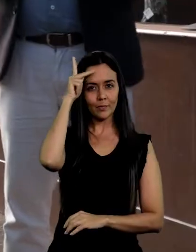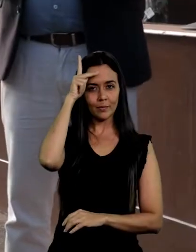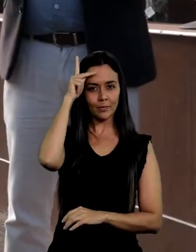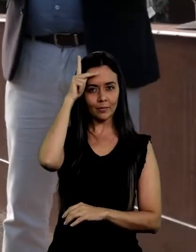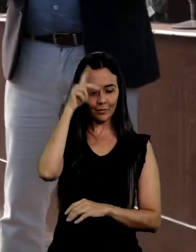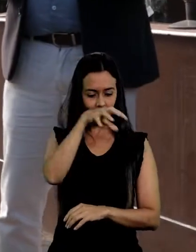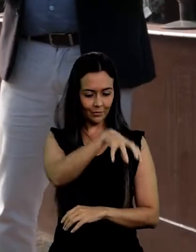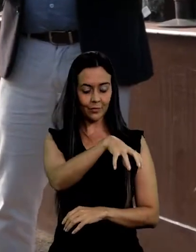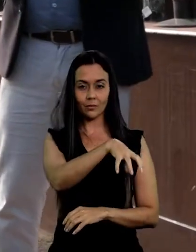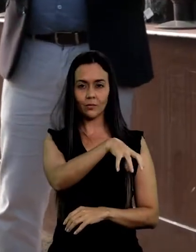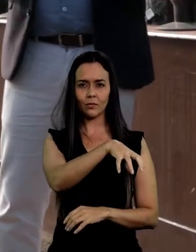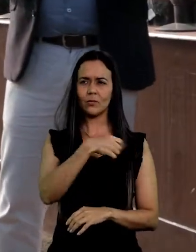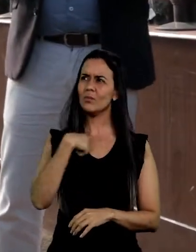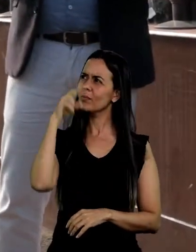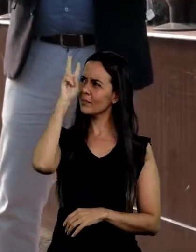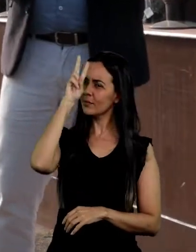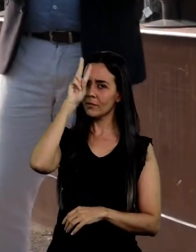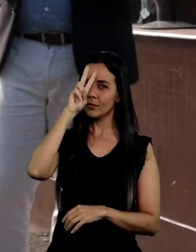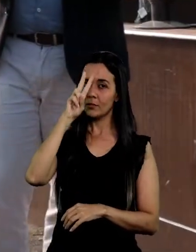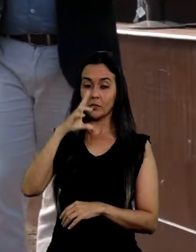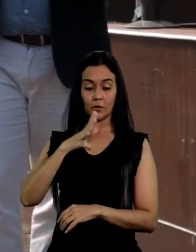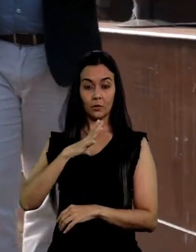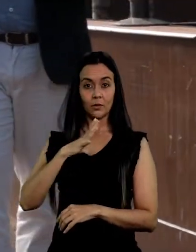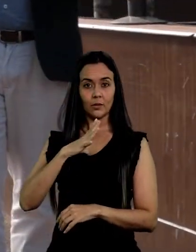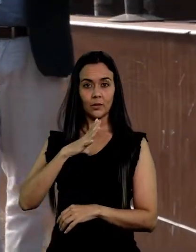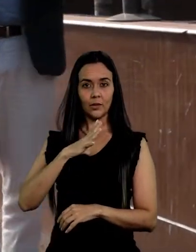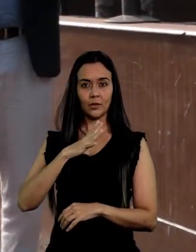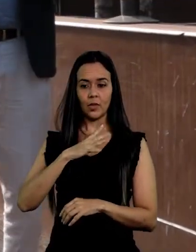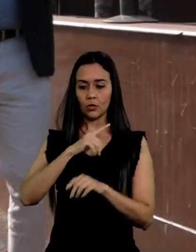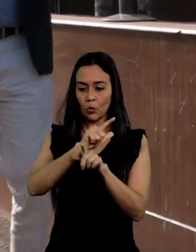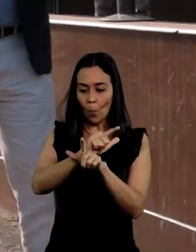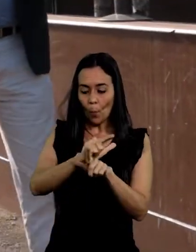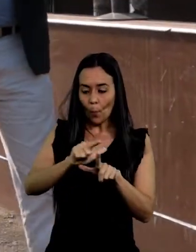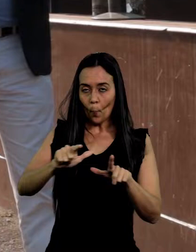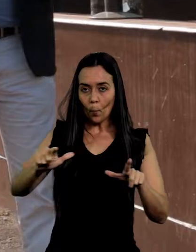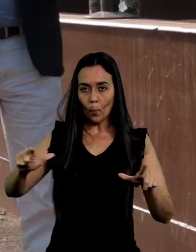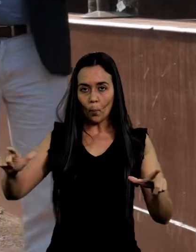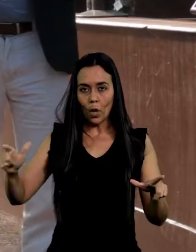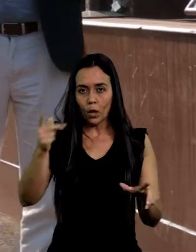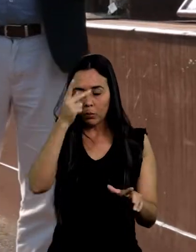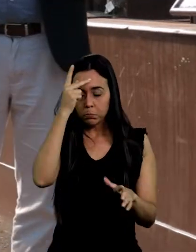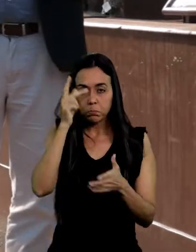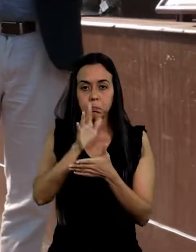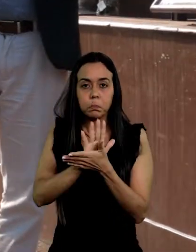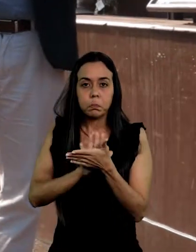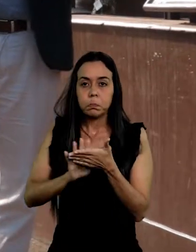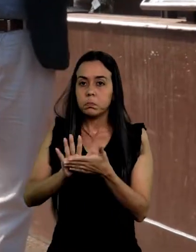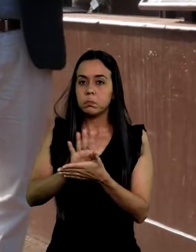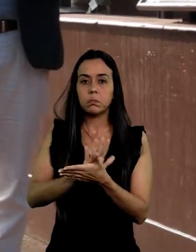E eu lembro que a cidade estava vazia, e eu ia pro consultório e para lá, assim, só, só fazia isso, assim, né?